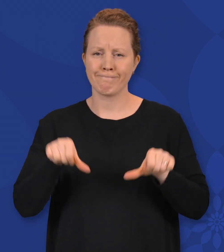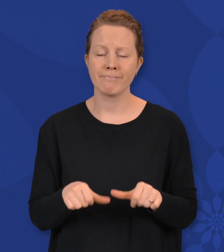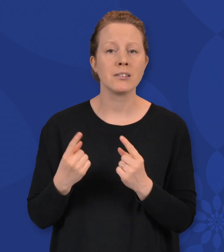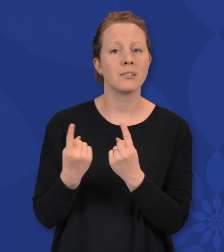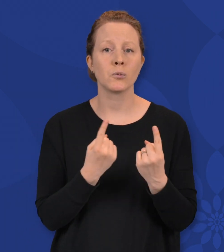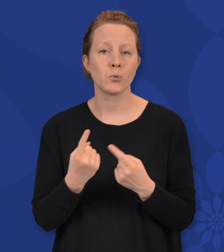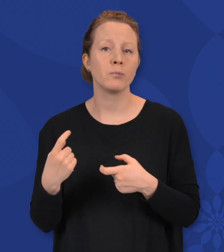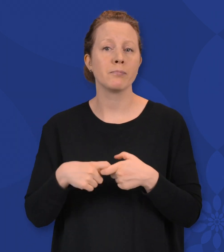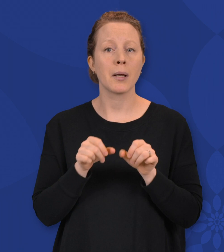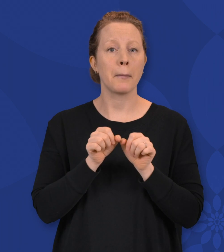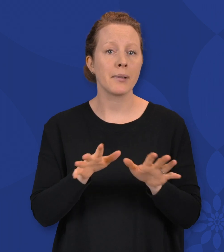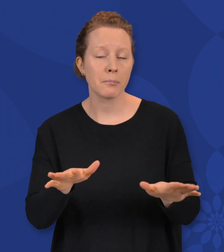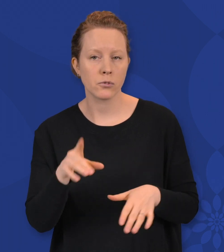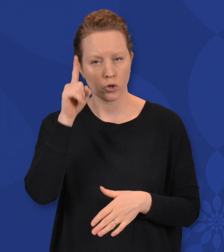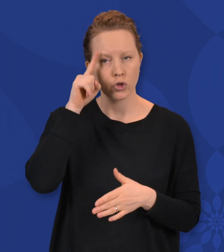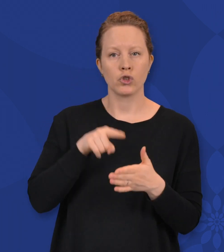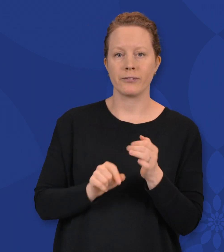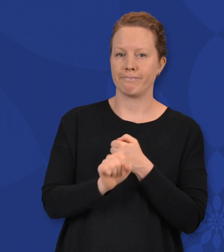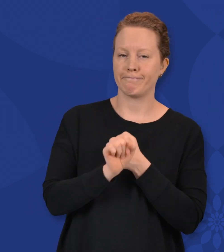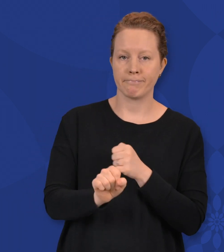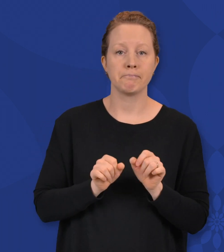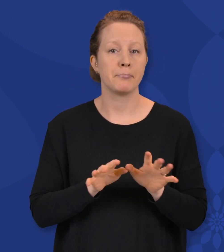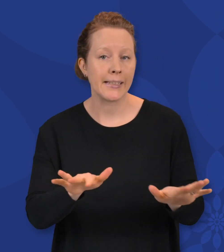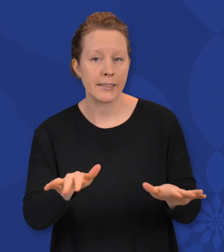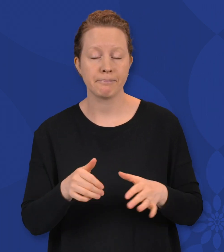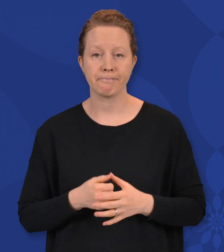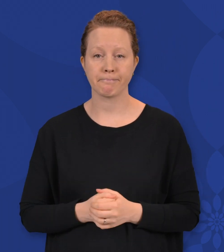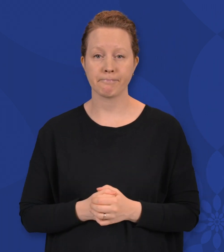som värst och därmed bromsa upp spridningen av covid-19-epidemin.